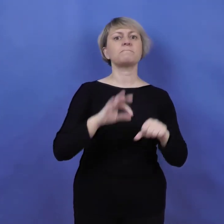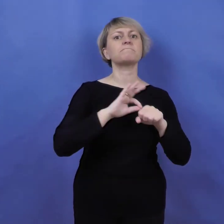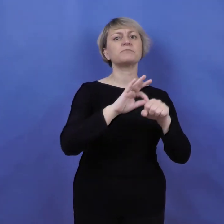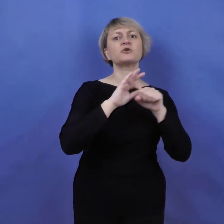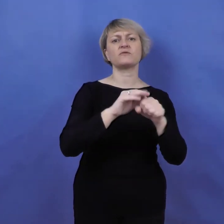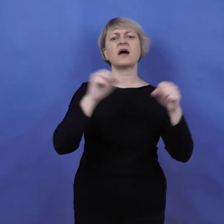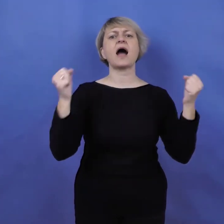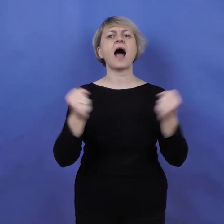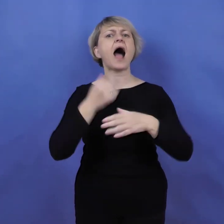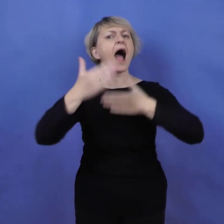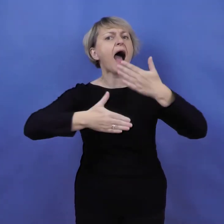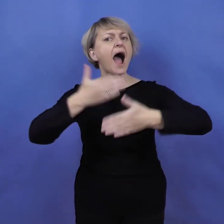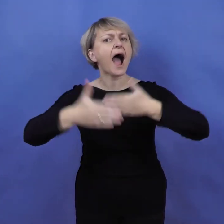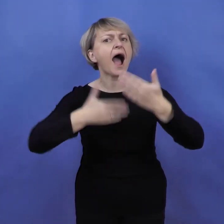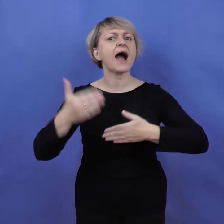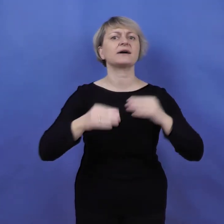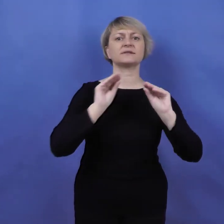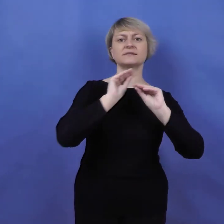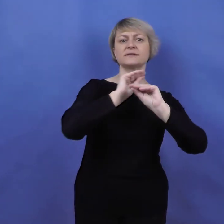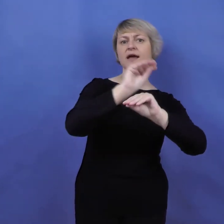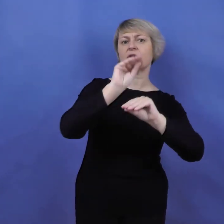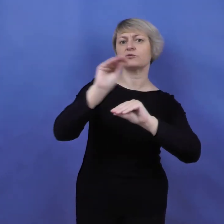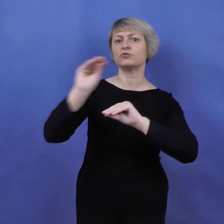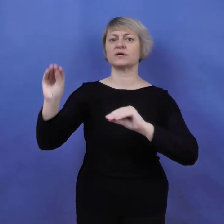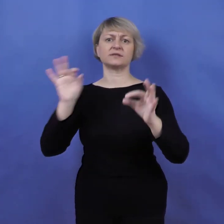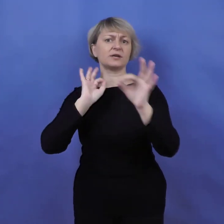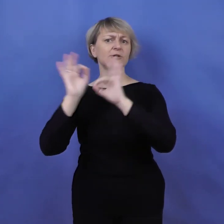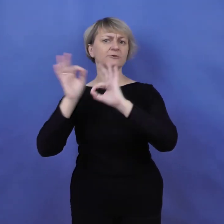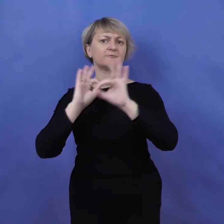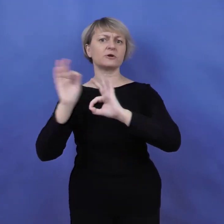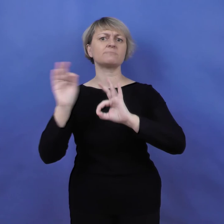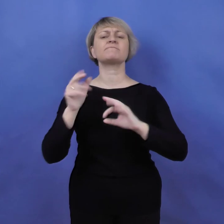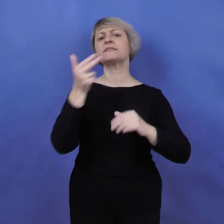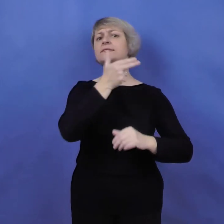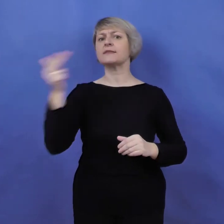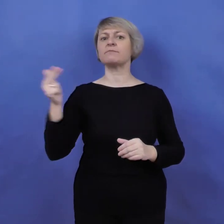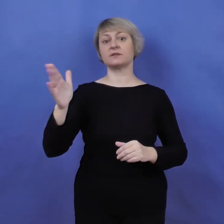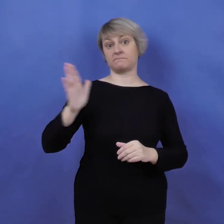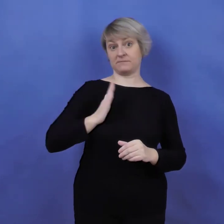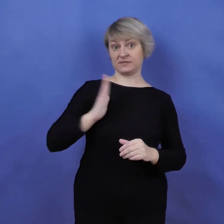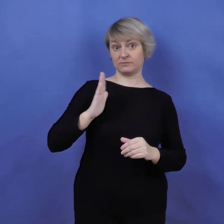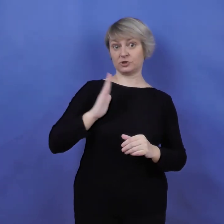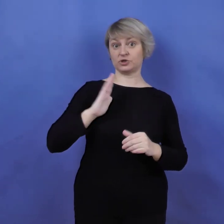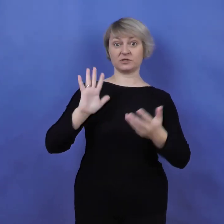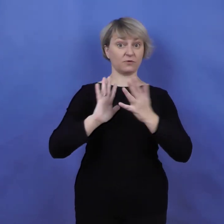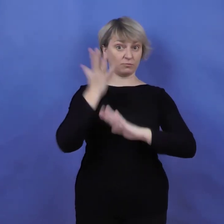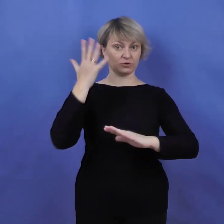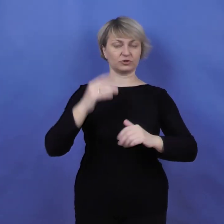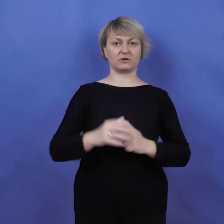prowadzenie akcji edukacyjnych oraz informacyjnych z bezpieczeństwa pożarowego,